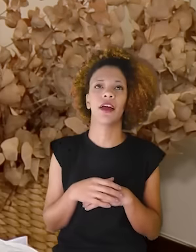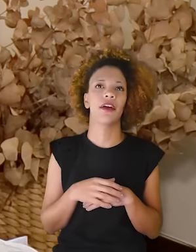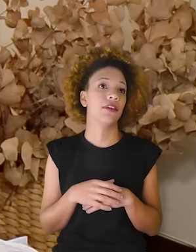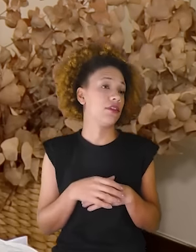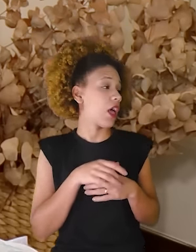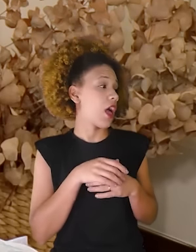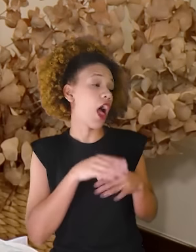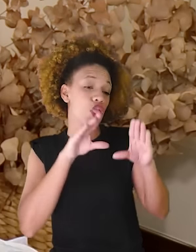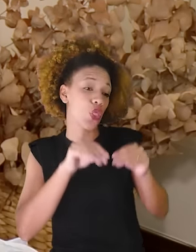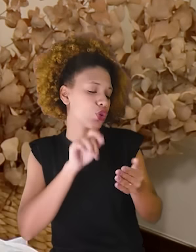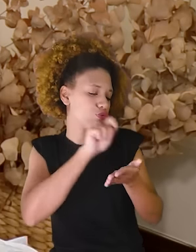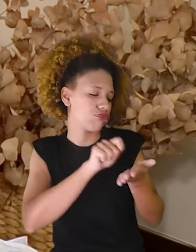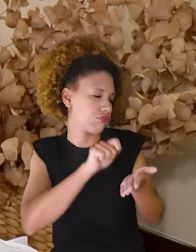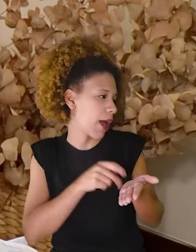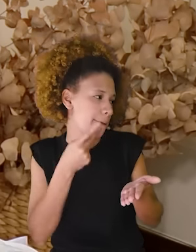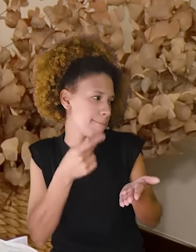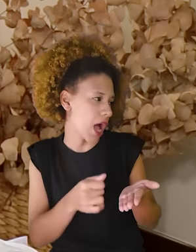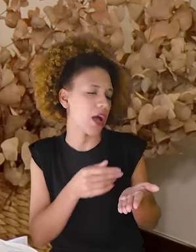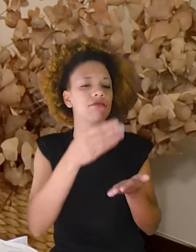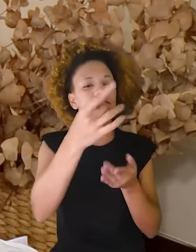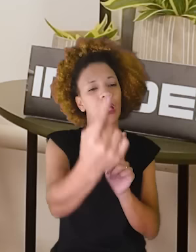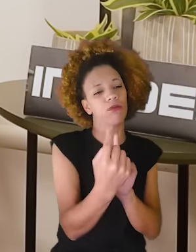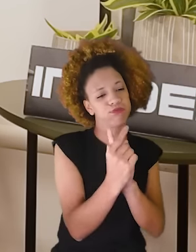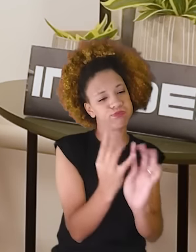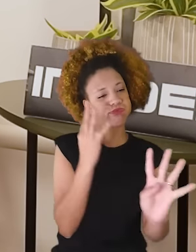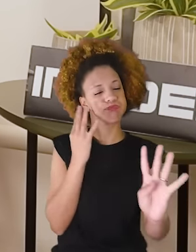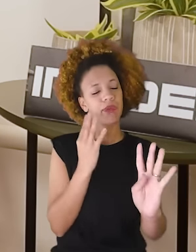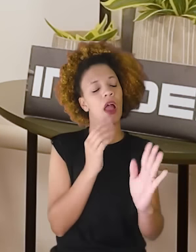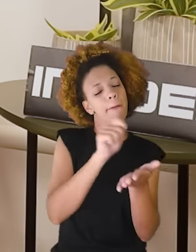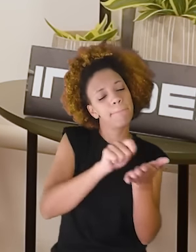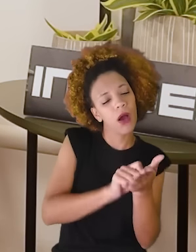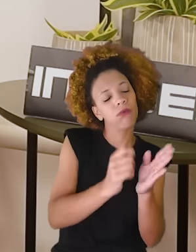fazer noite de autógrafo do seu pai você tem que começar É né fazer uma eu pensei T várias ideias